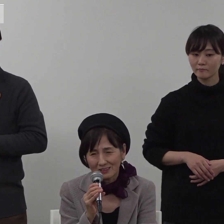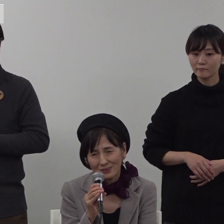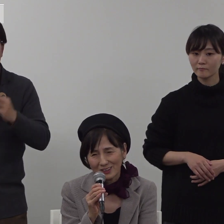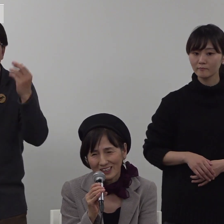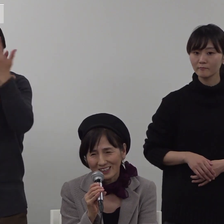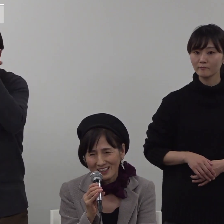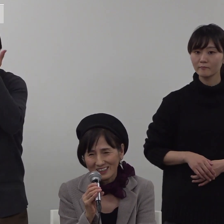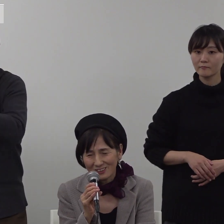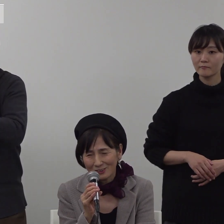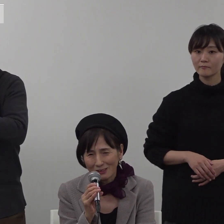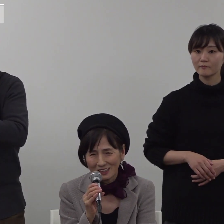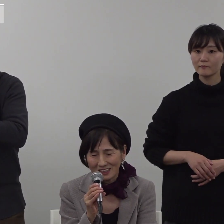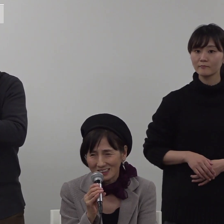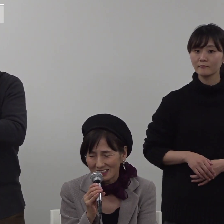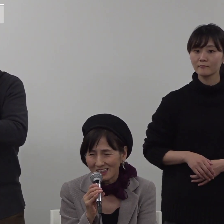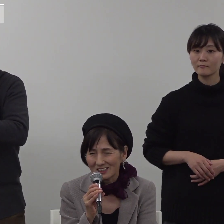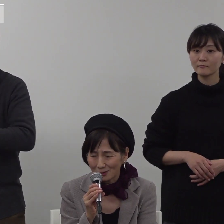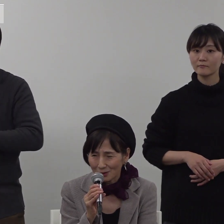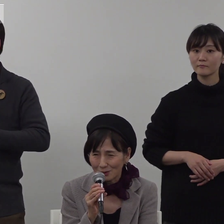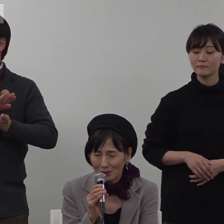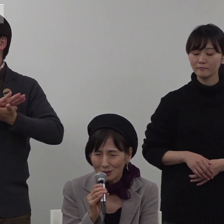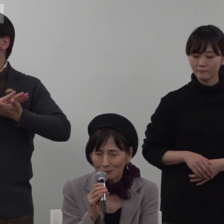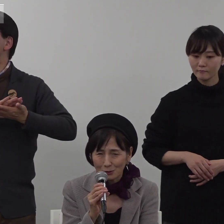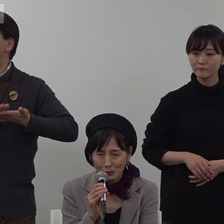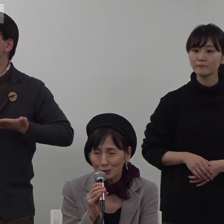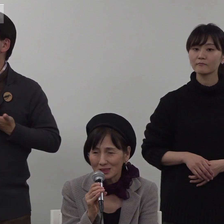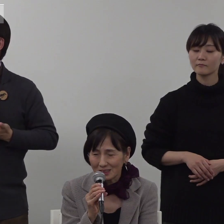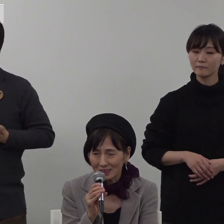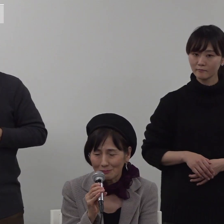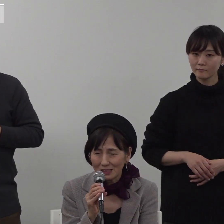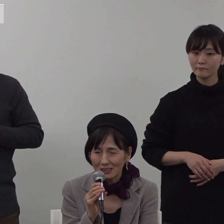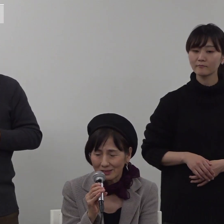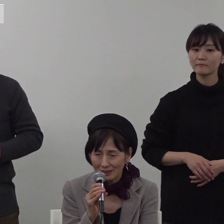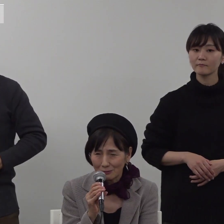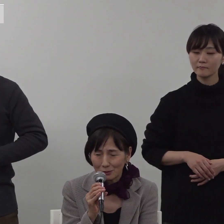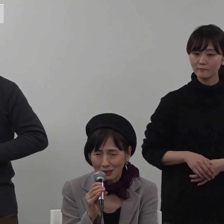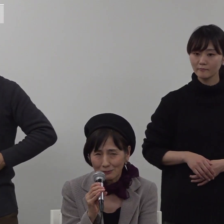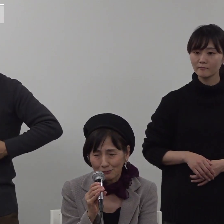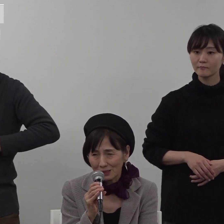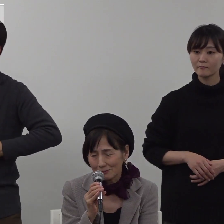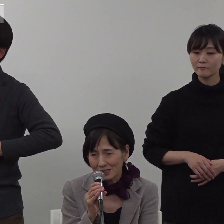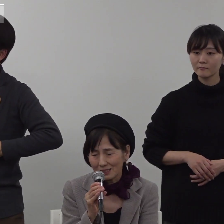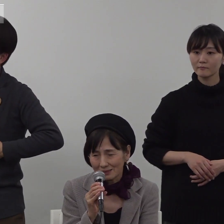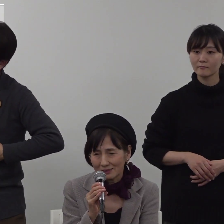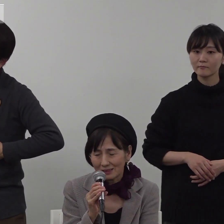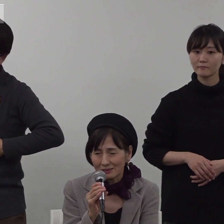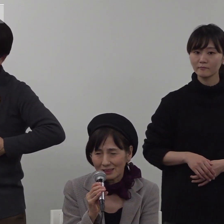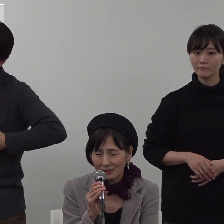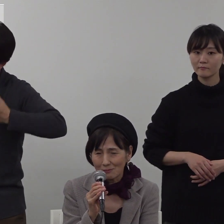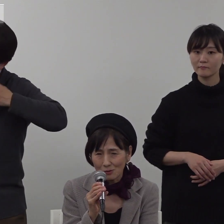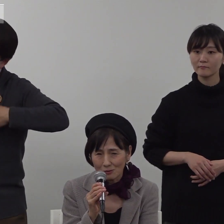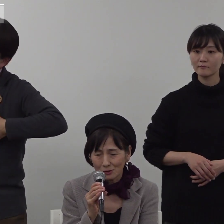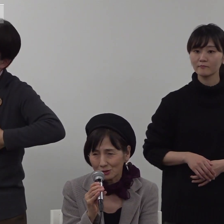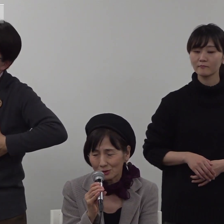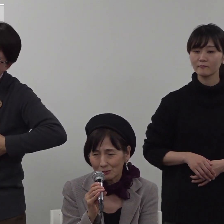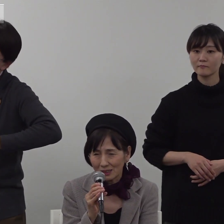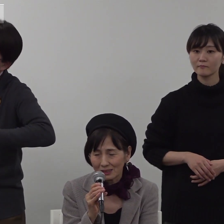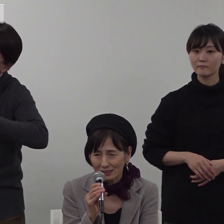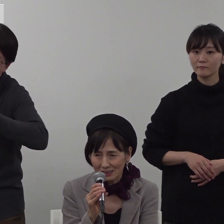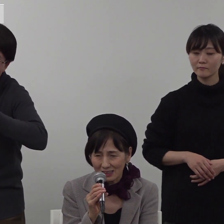こんな綺麗なものばっかりじゃないよともう苦しい醜いものがいっぱい見えるっていう方ももちろんいますし